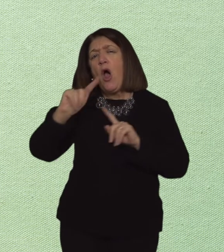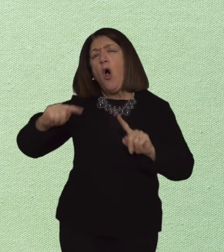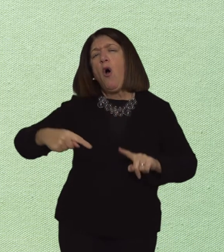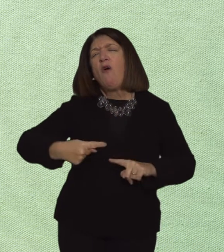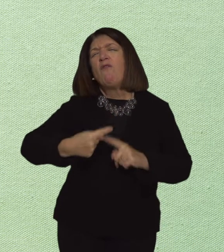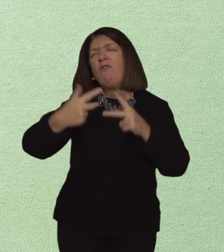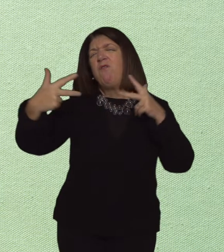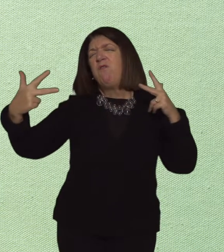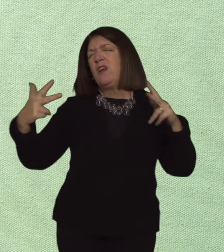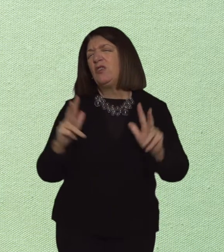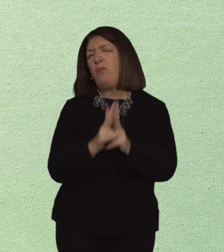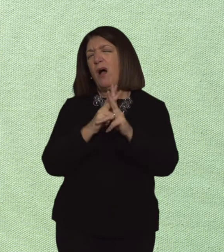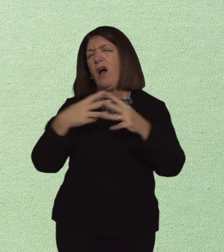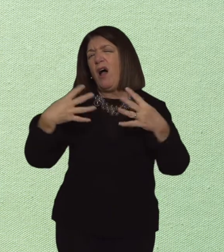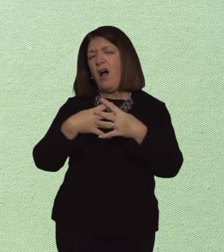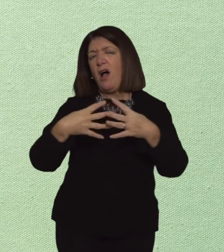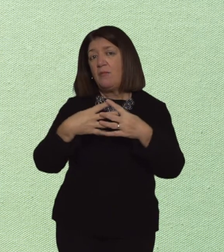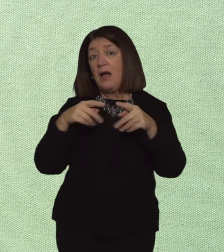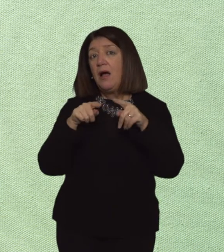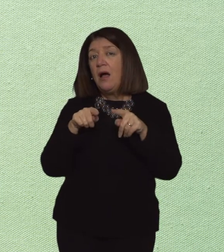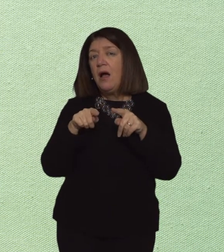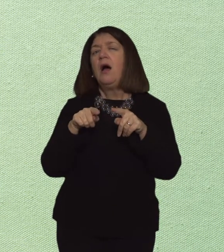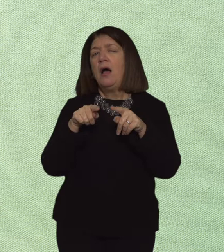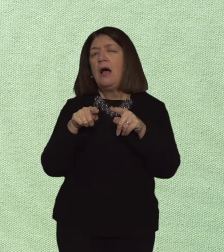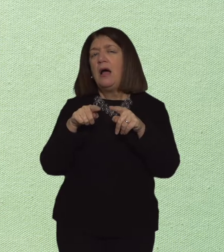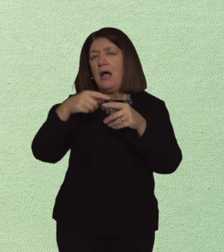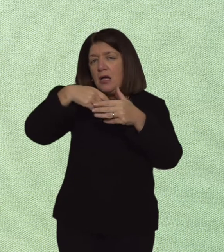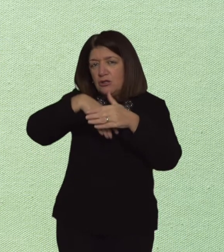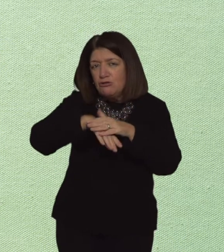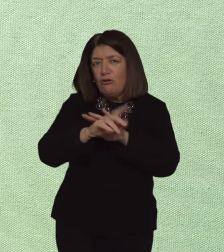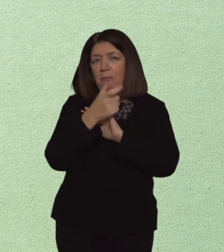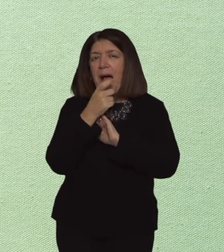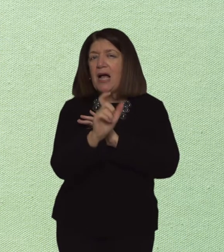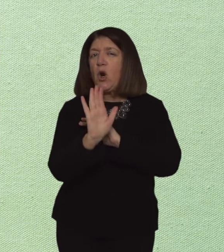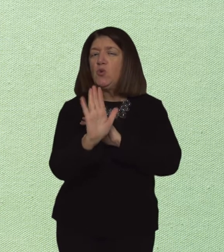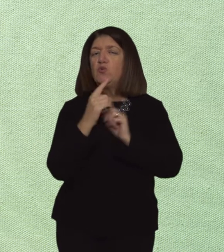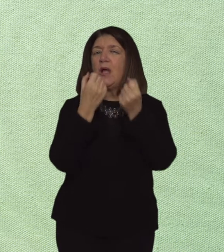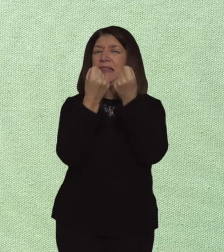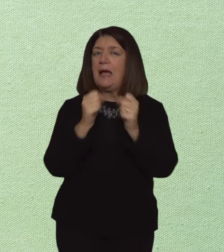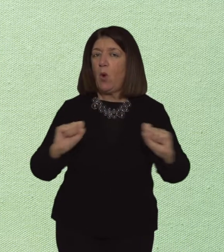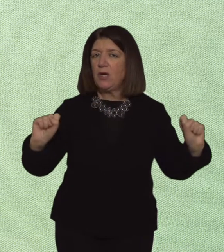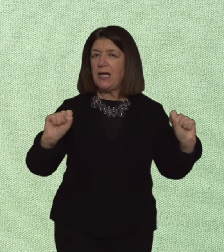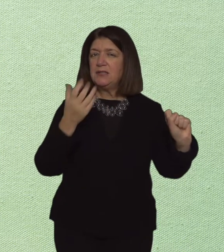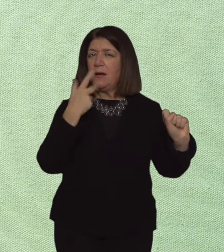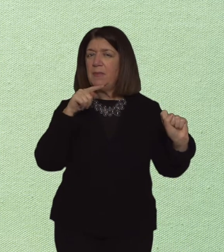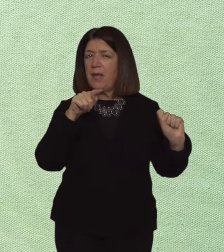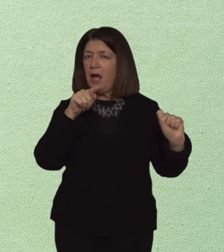anche che tu approfondissi la questione della democrazia ecco. Dov'è che la democrazia diventa